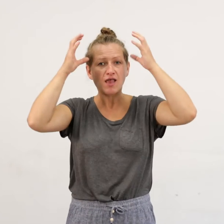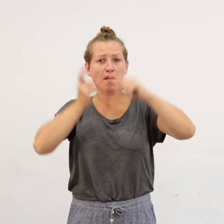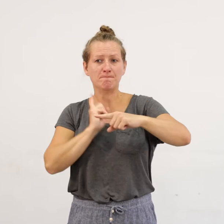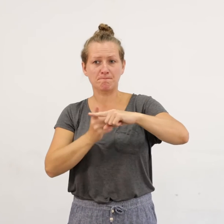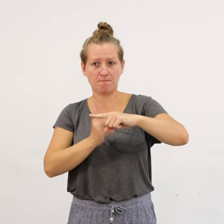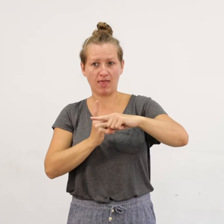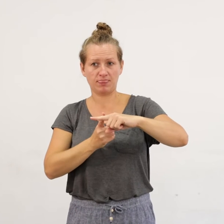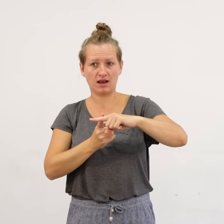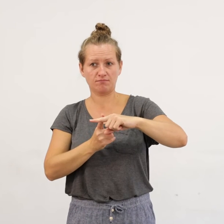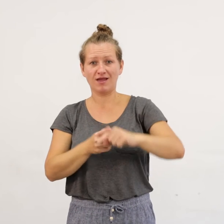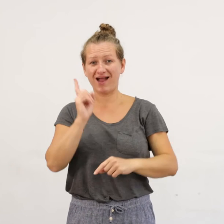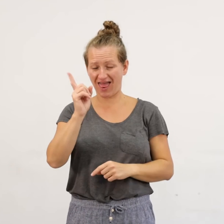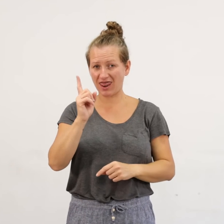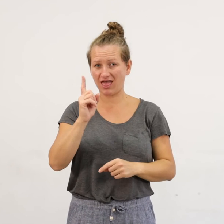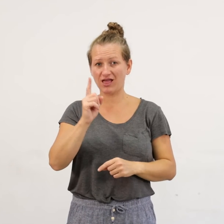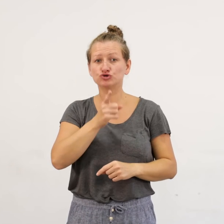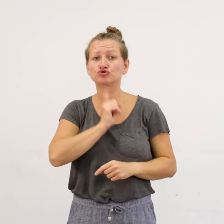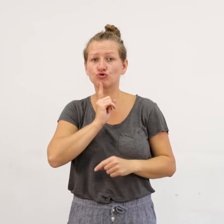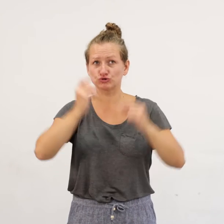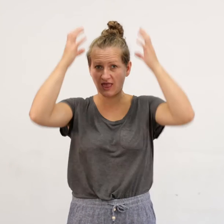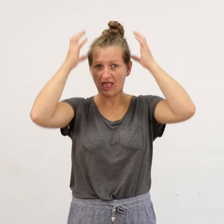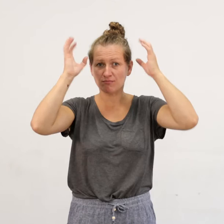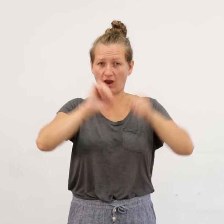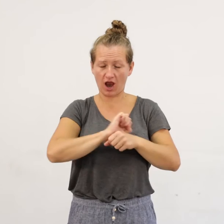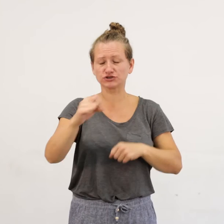kilkakrotnie odporniejsze od hełmów stalowych.